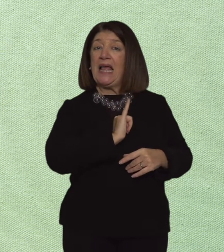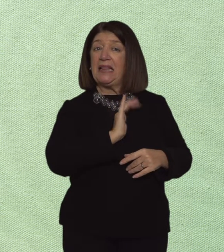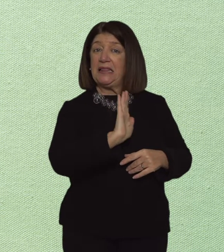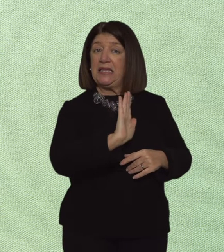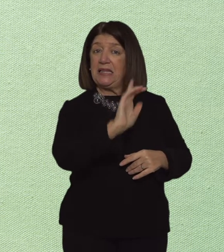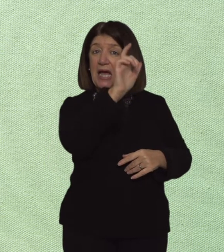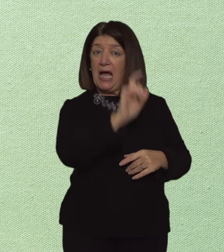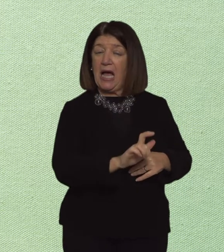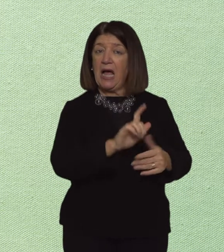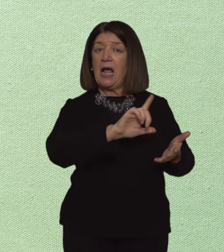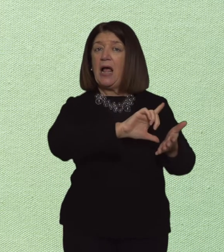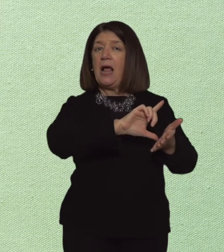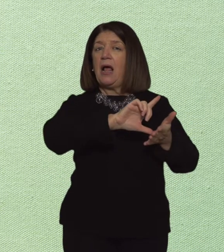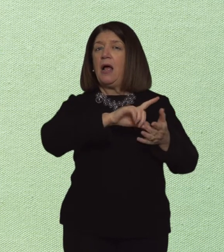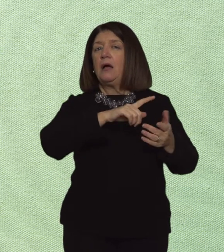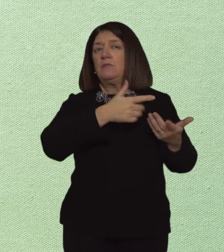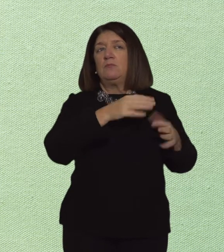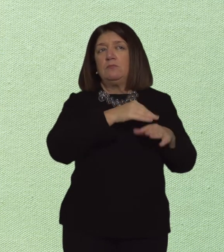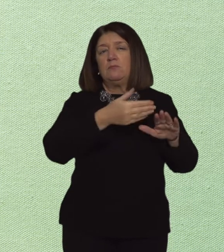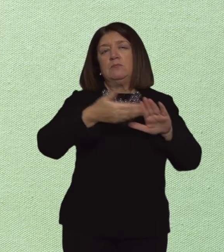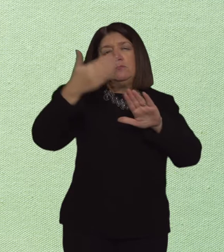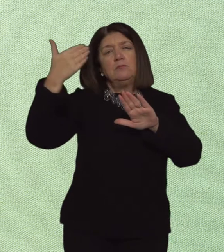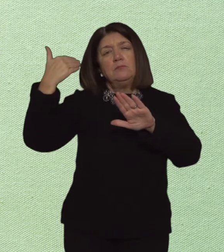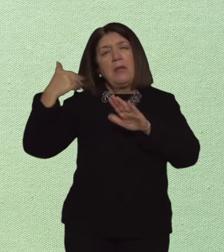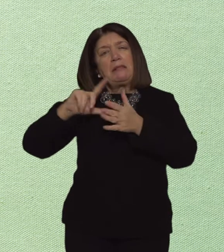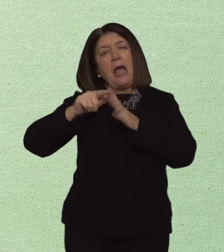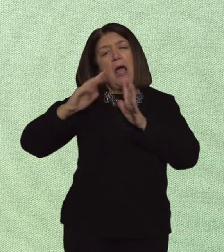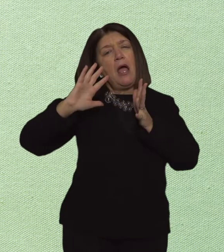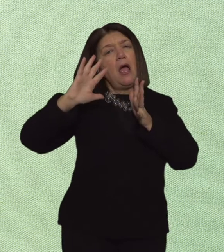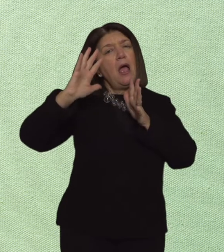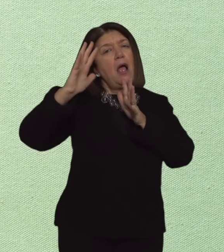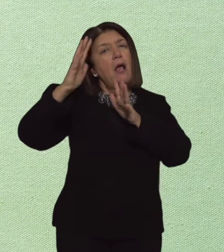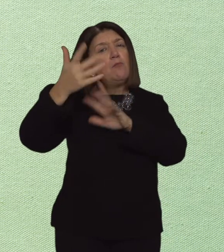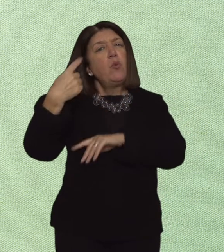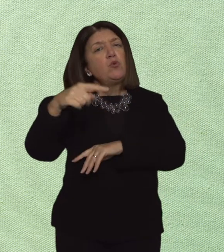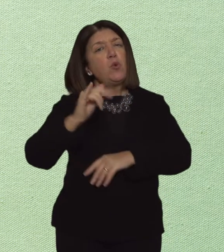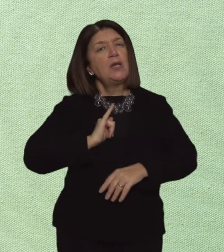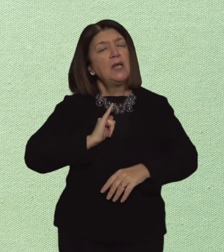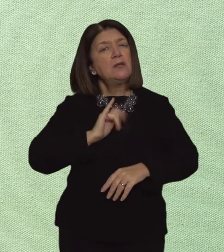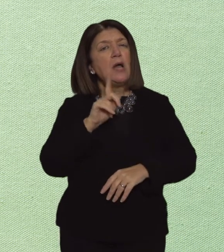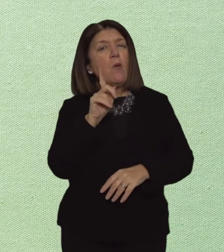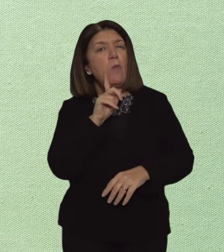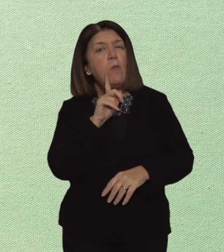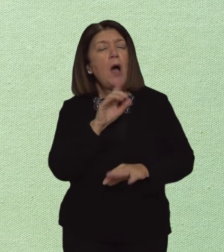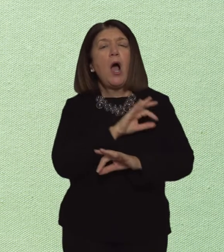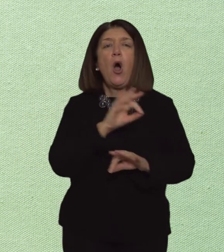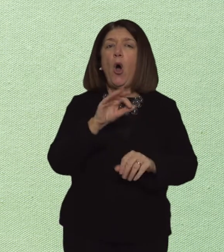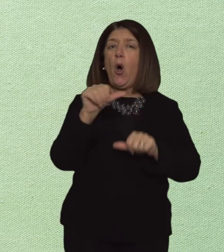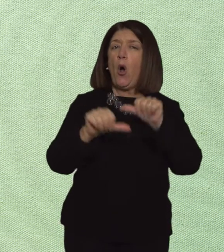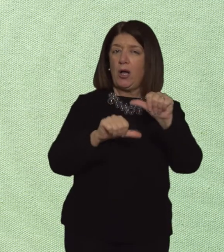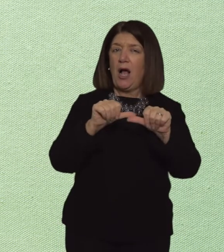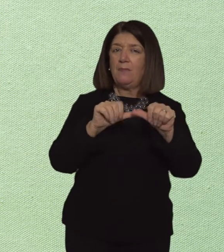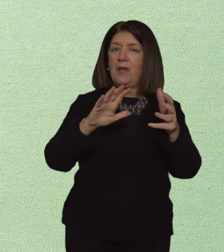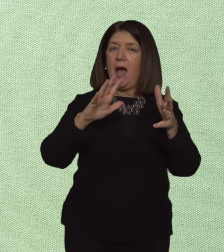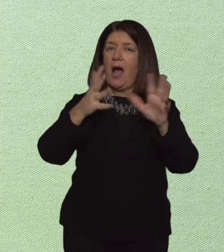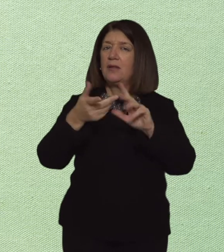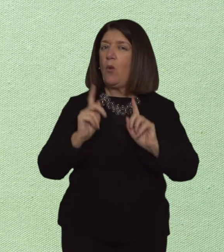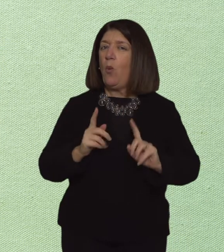Forse è una domanda un po'... - La mia identità cambia tutti i giorni come quella di tutti quanti - Certo - No, nel senso che la